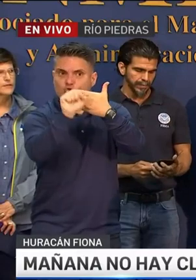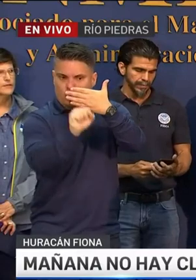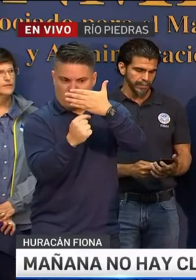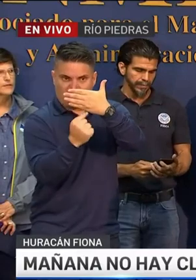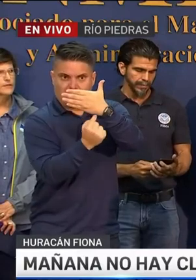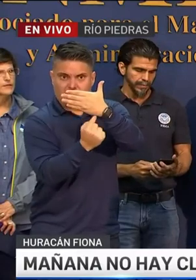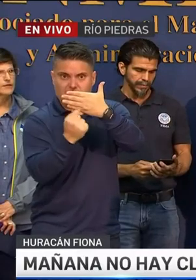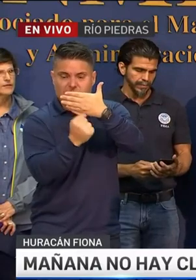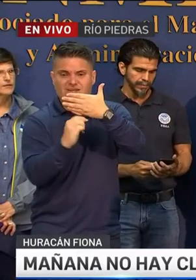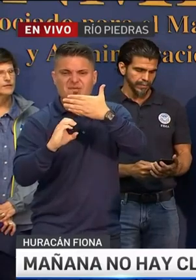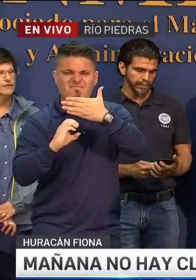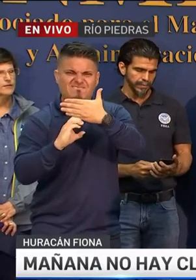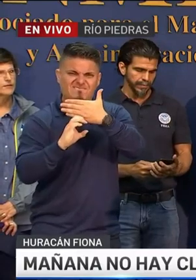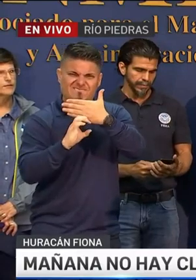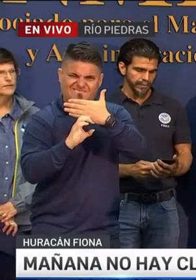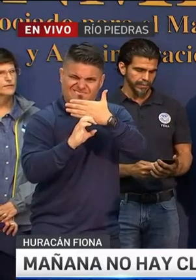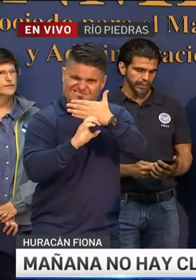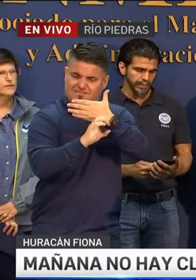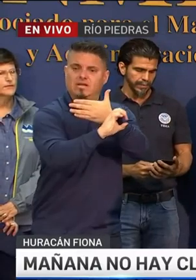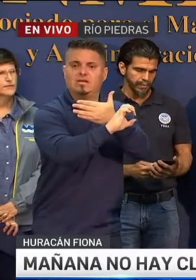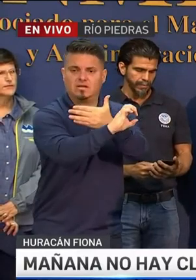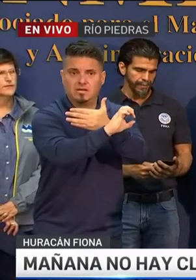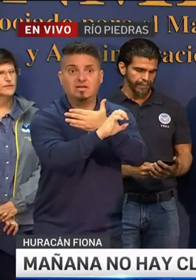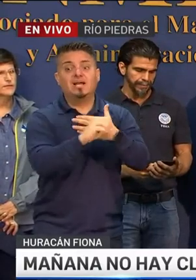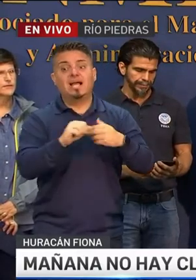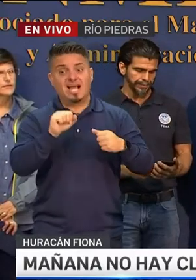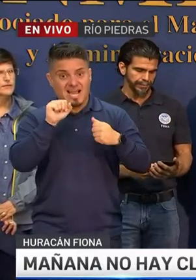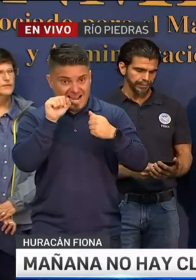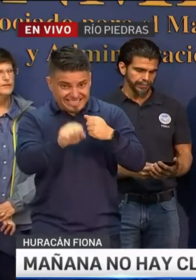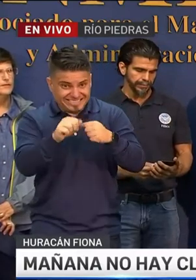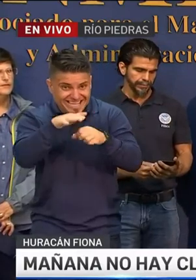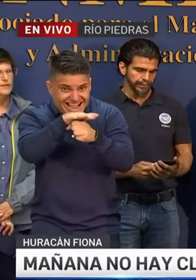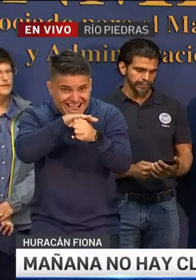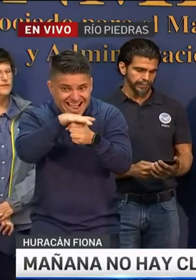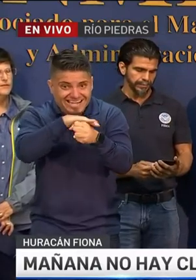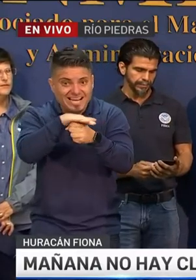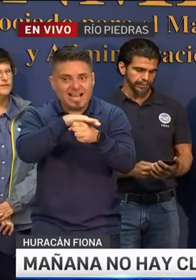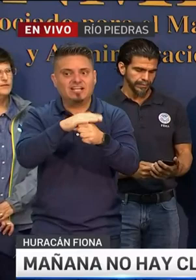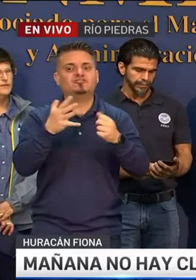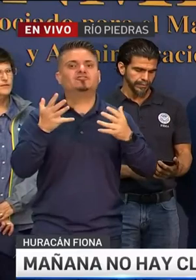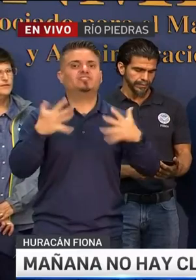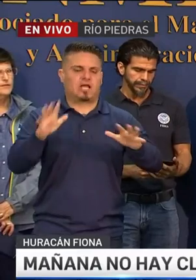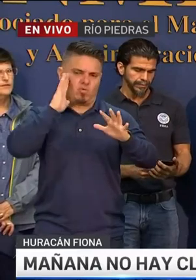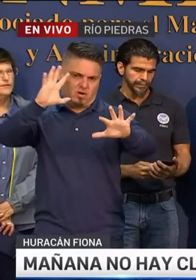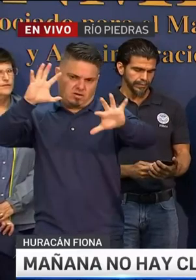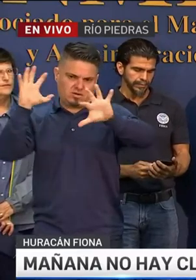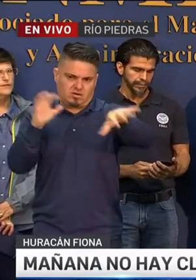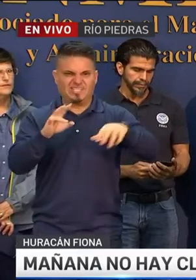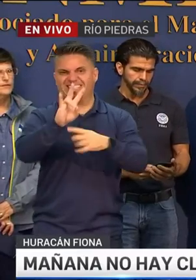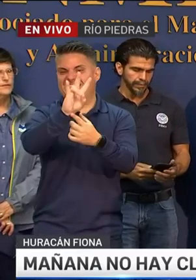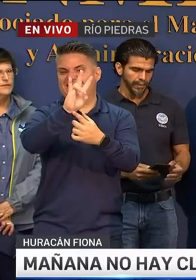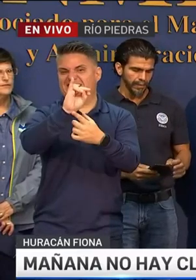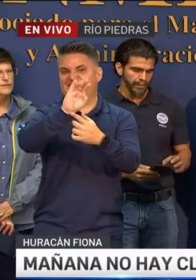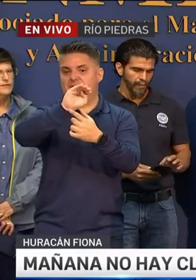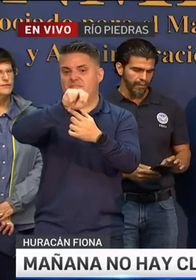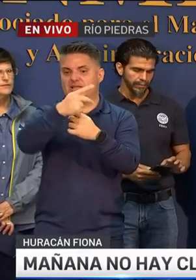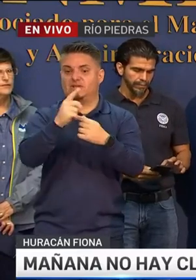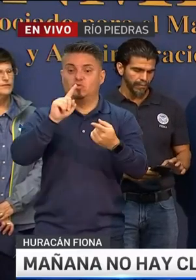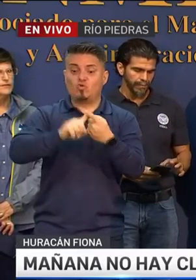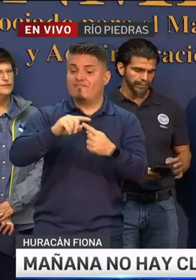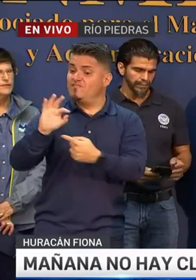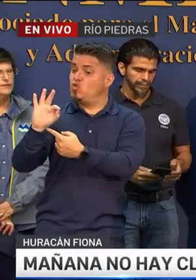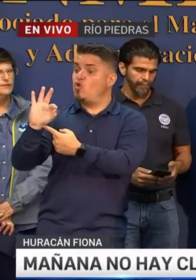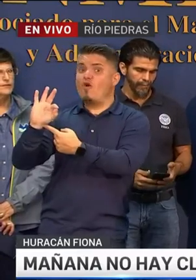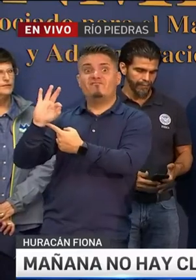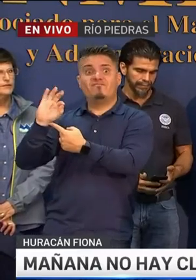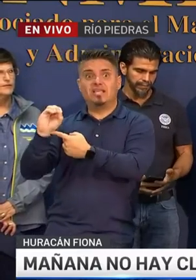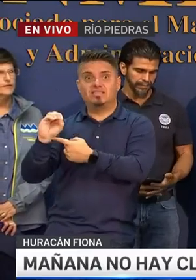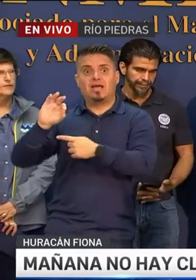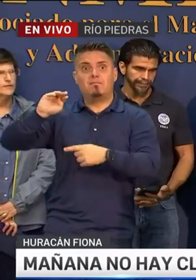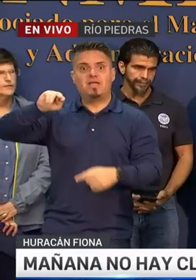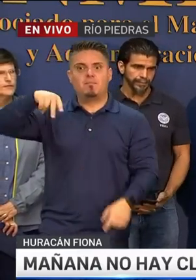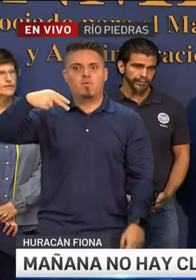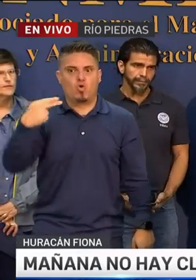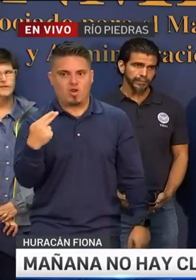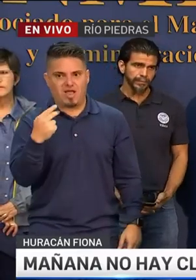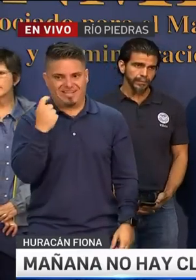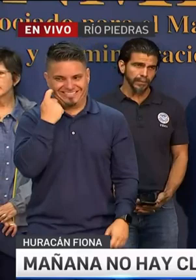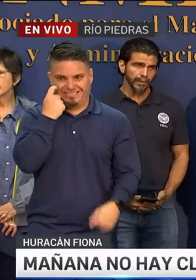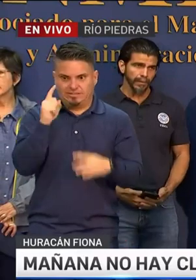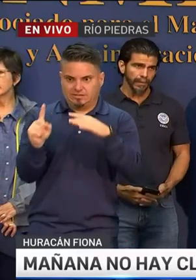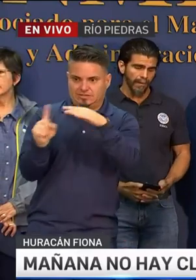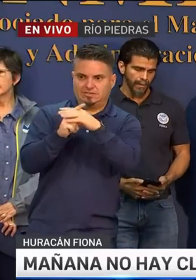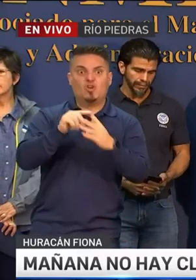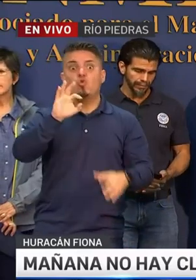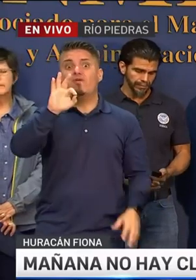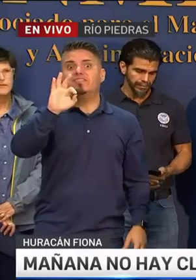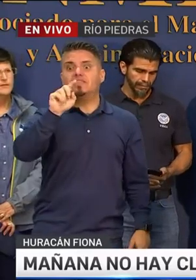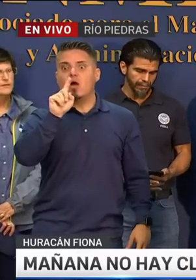LLUVIAS, Y LOS VIENTOS VAN A